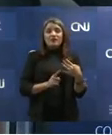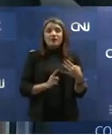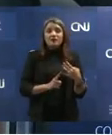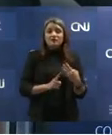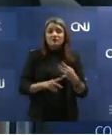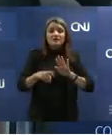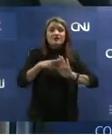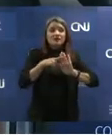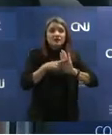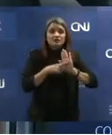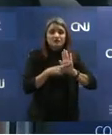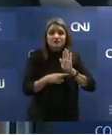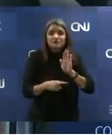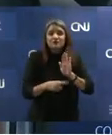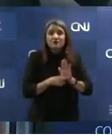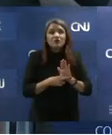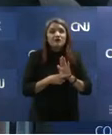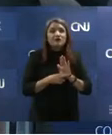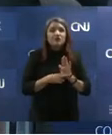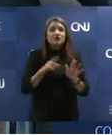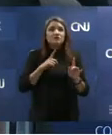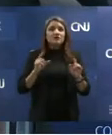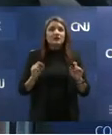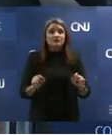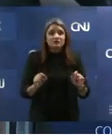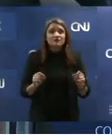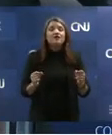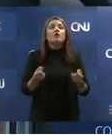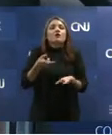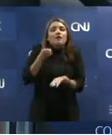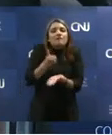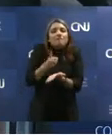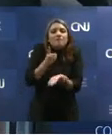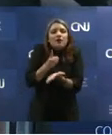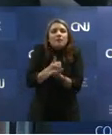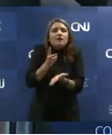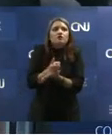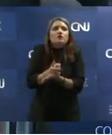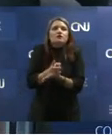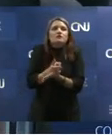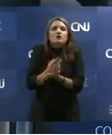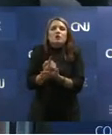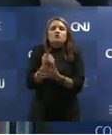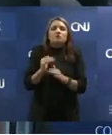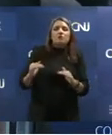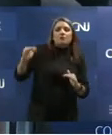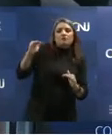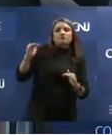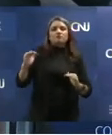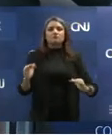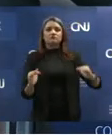Para se evitar também uma perpetuação de superioridade numérica. Então eu trago aqui, inclusive,